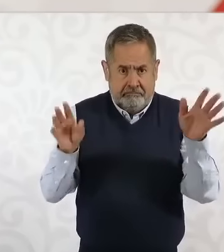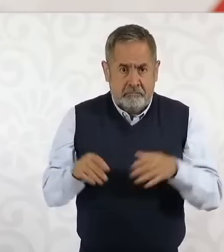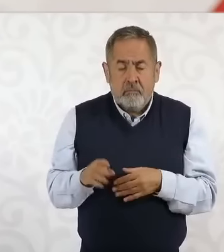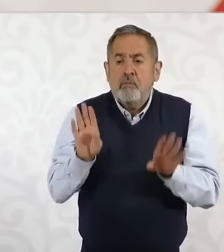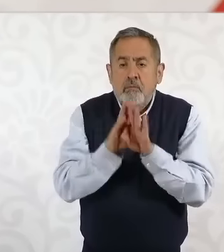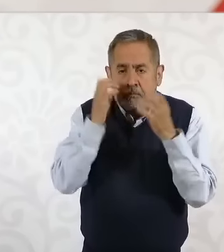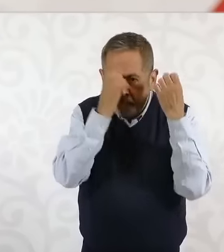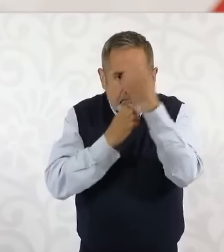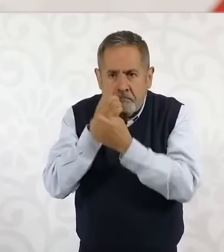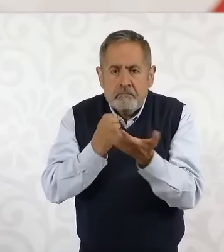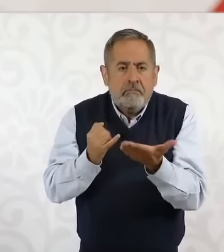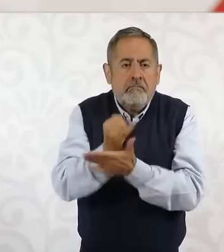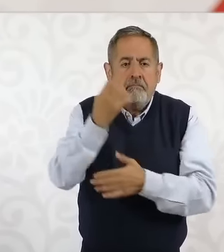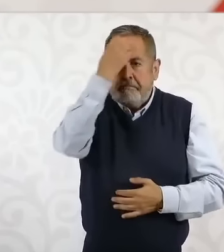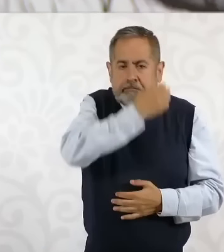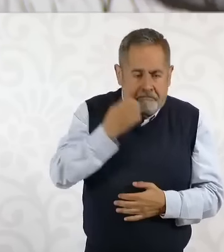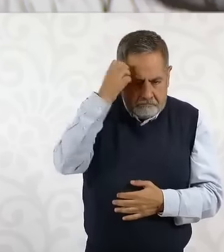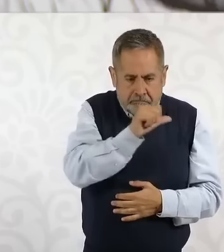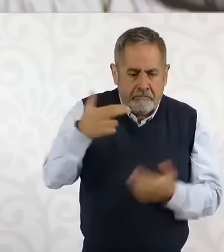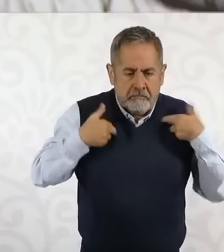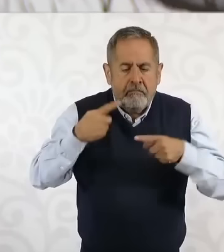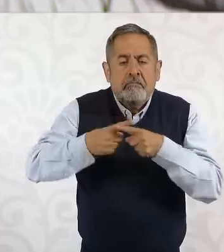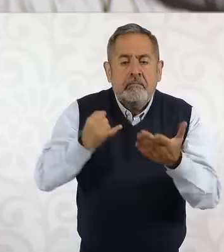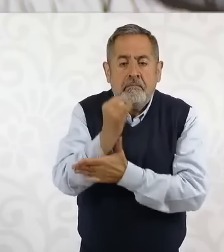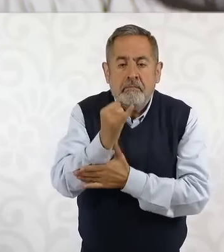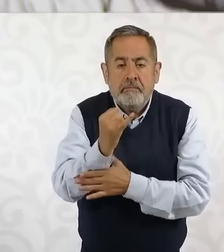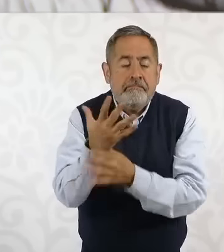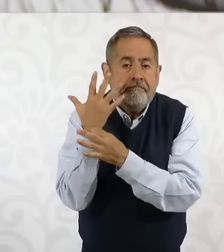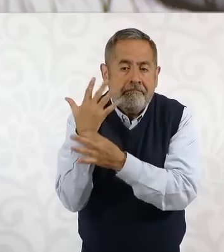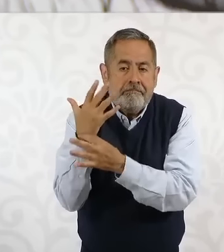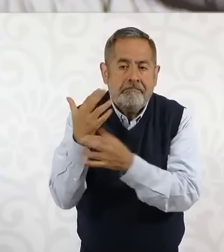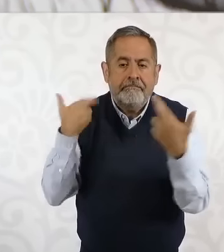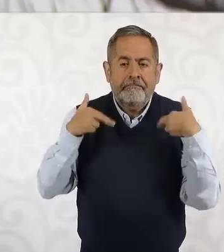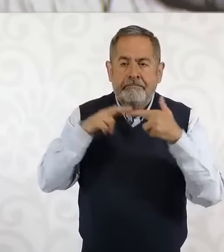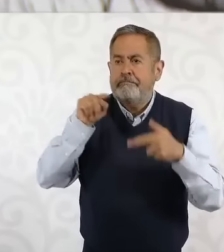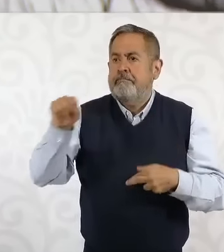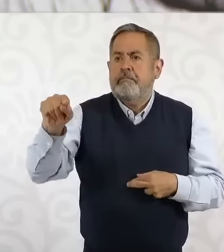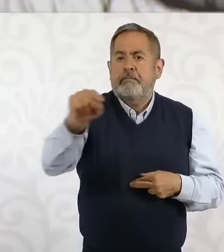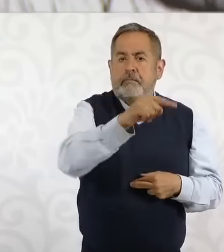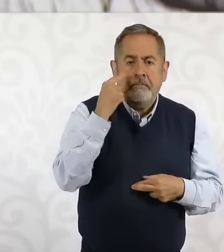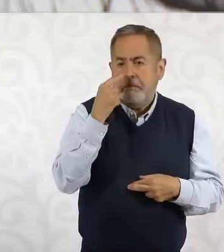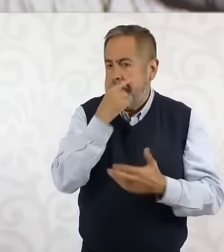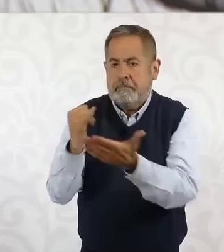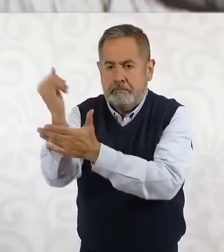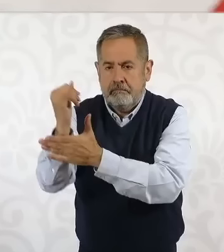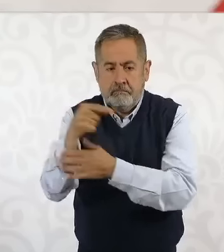a los maestros es de los maestros y es decisión de los maestros y las maestras. Entonces es que